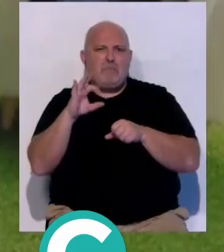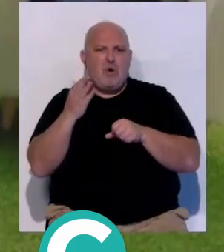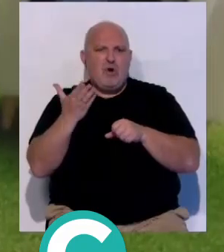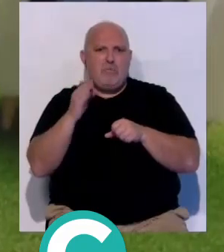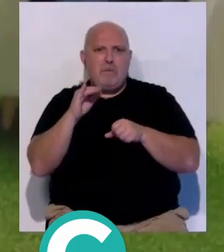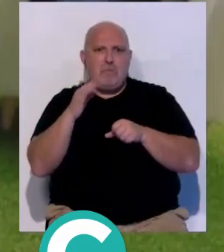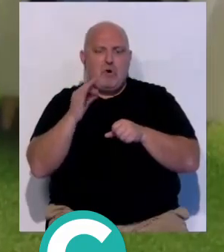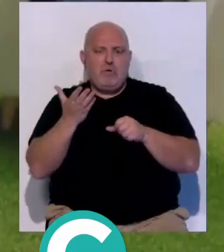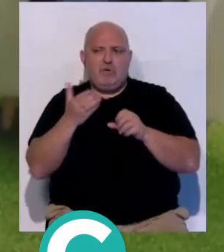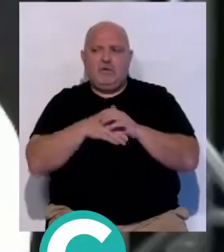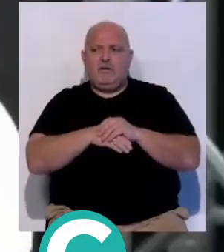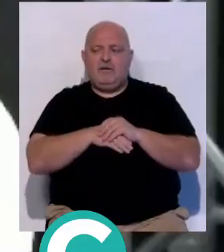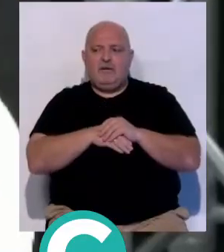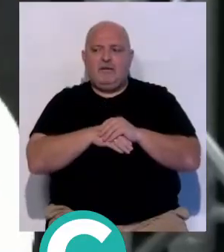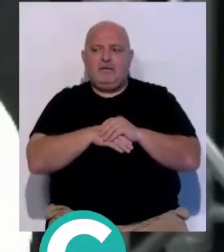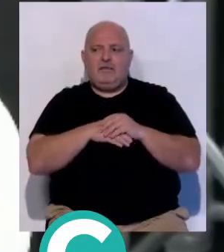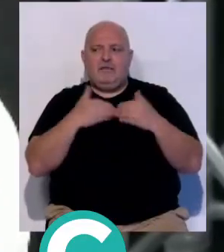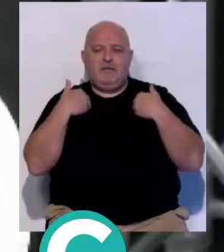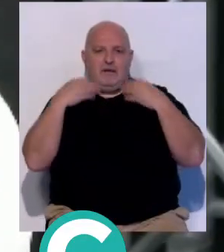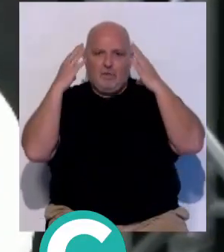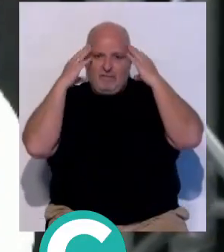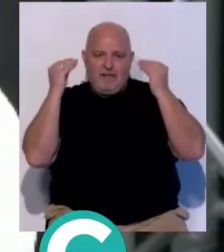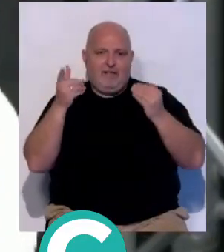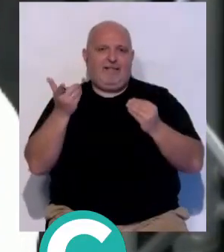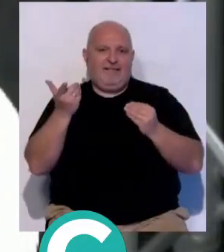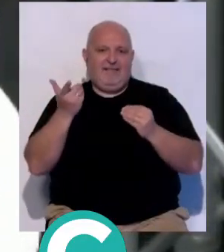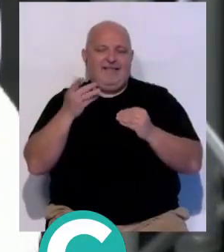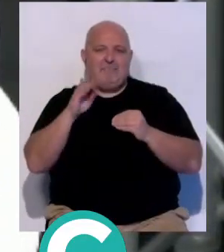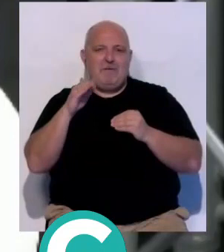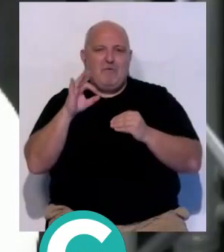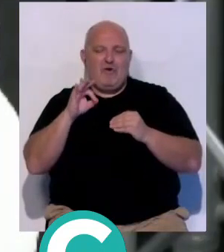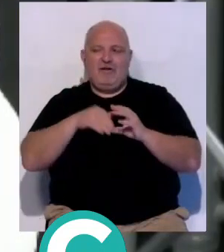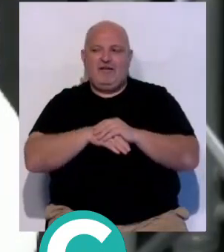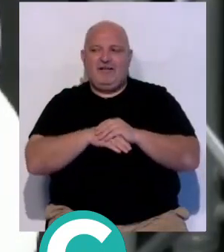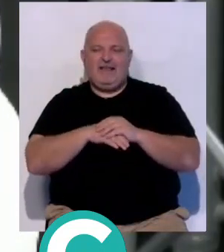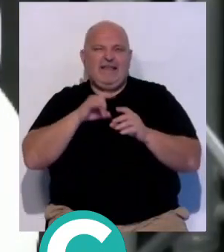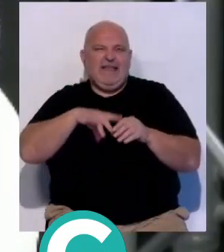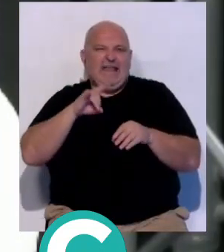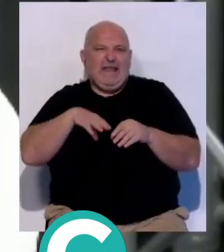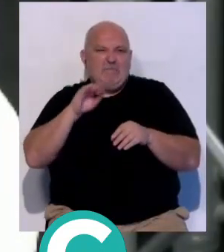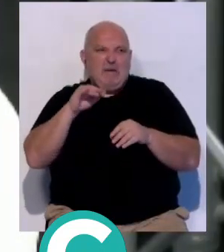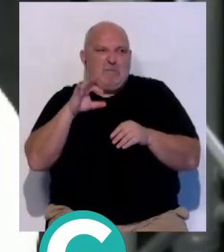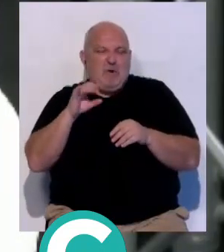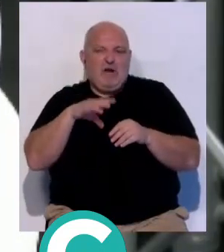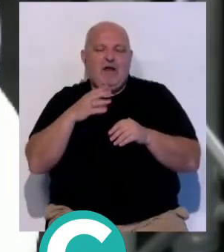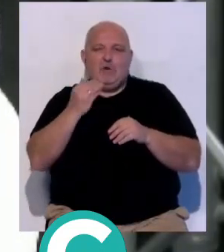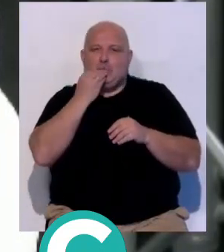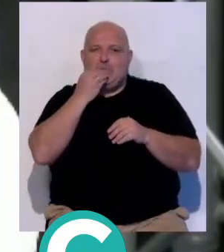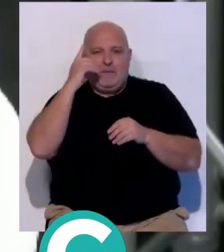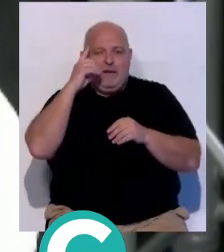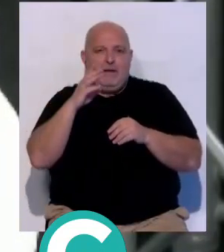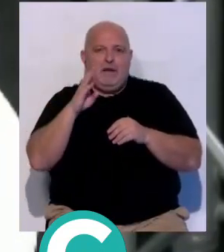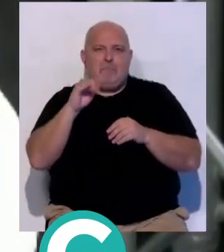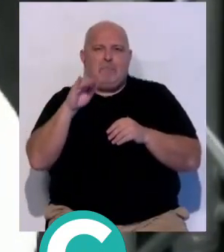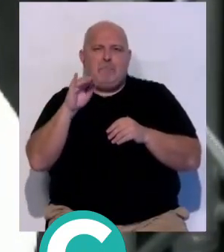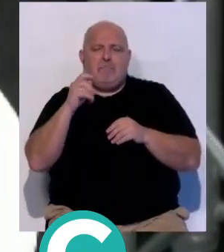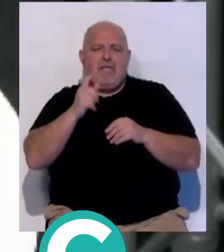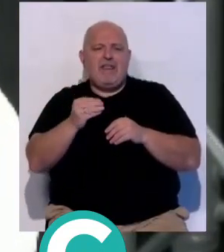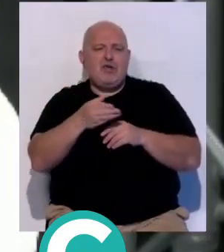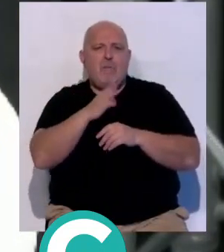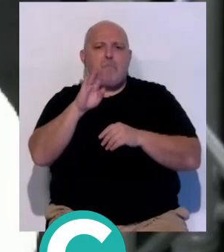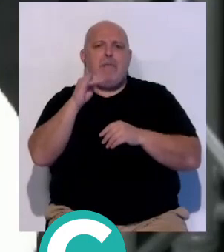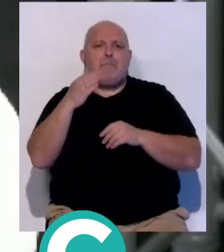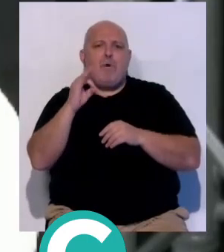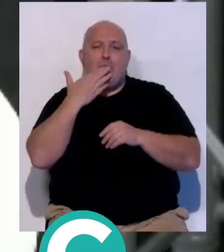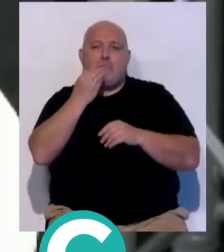el tipo el chupete yo lo voy a escuchar nunca el [ __ ] el chicuco